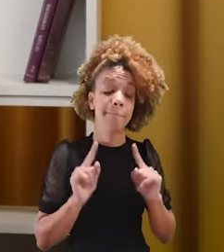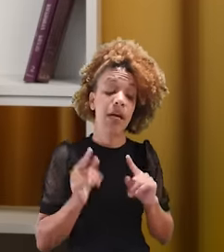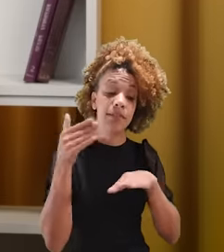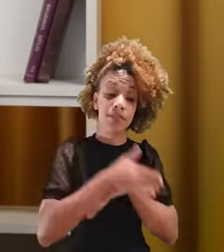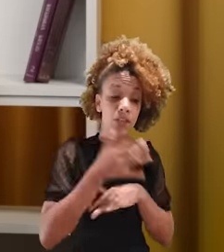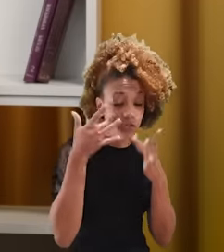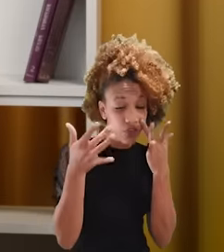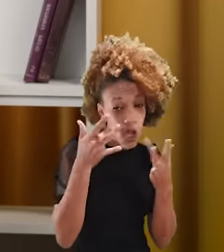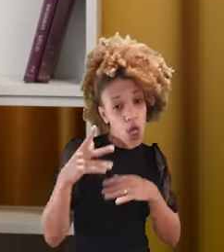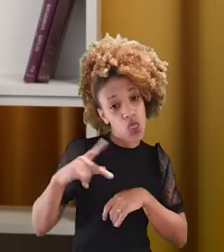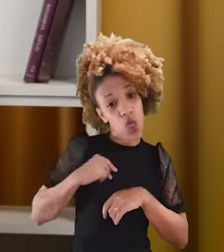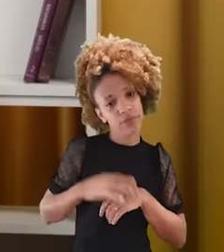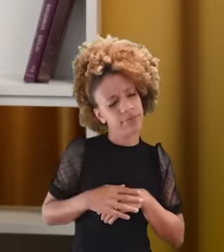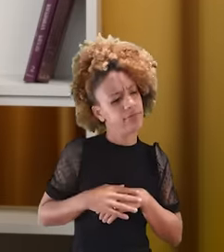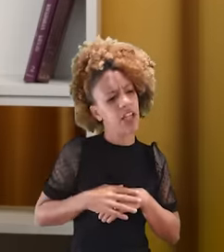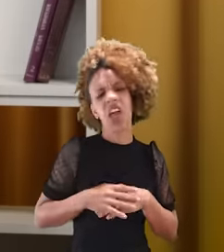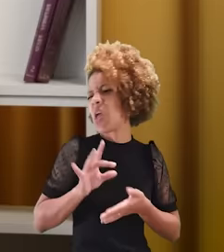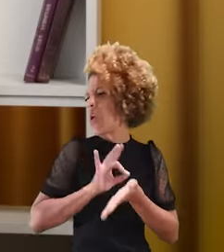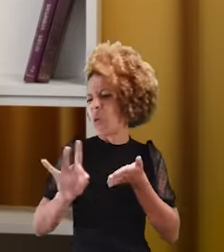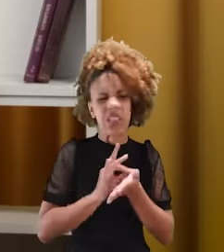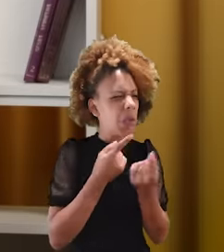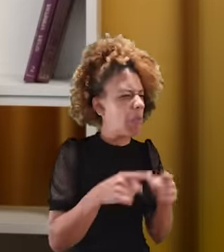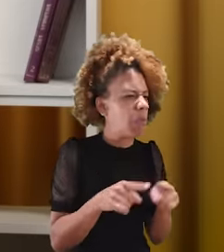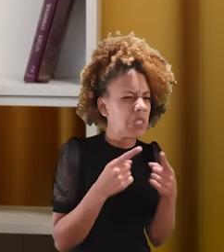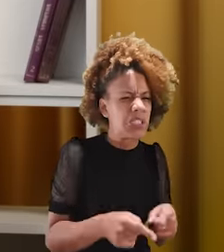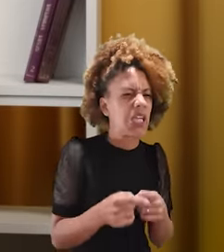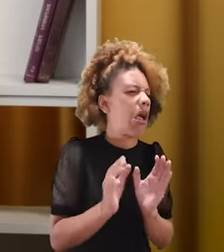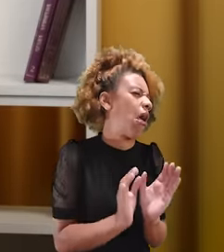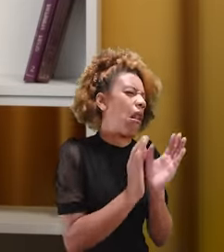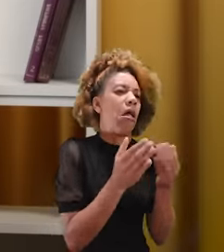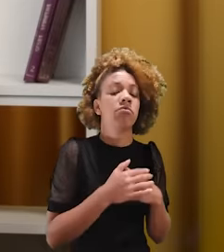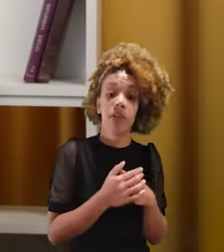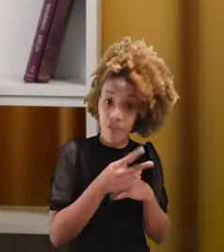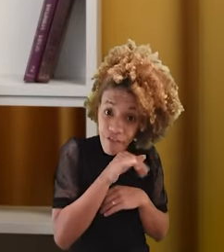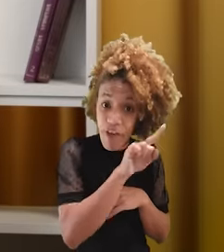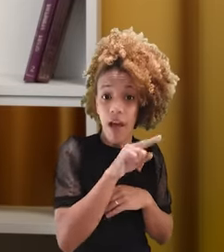tem macir o cara nunca foi nunca foi eu odeio essas músic clássica vai PR vai se você odeia